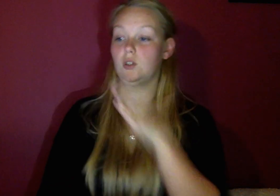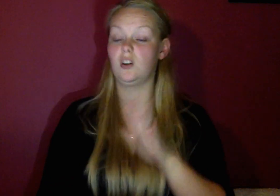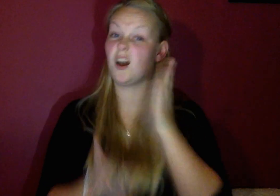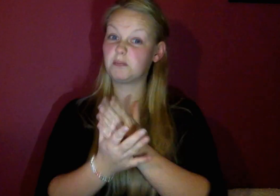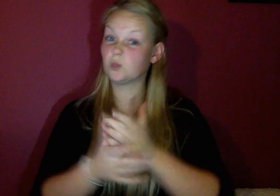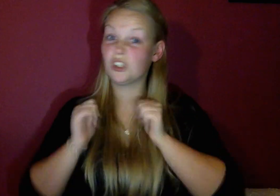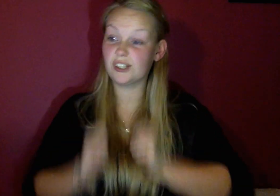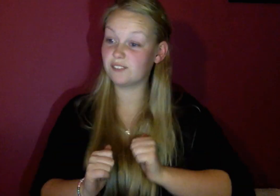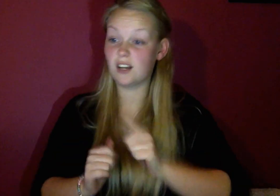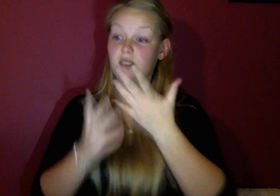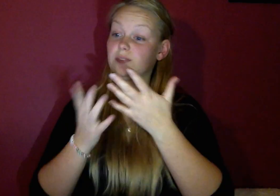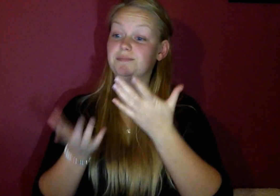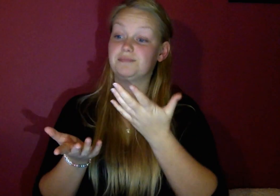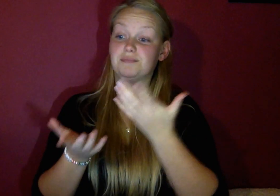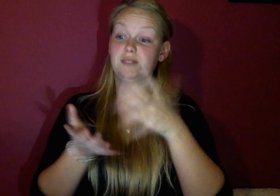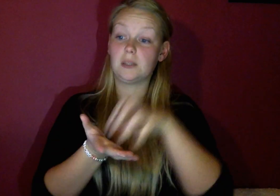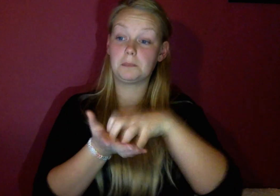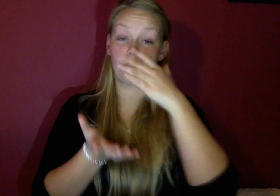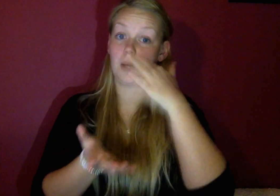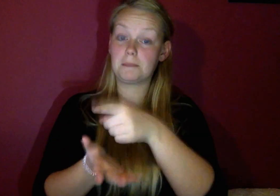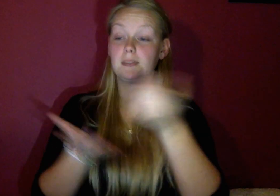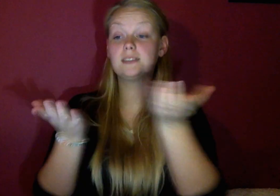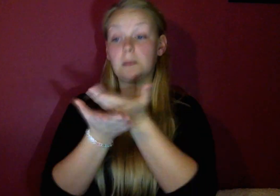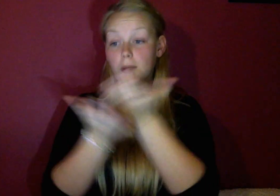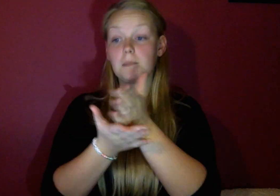Då svarade han "'Absolut. Tyvärr! Det är ett samhällsproblem där samarbetet mellan